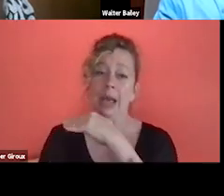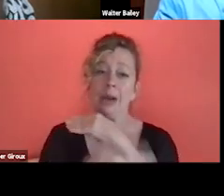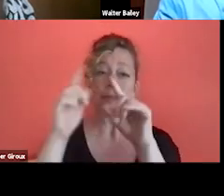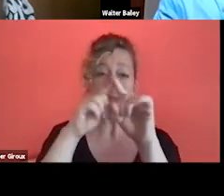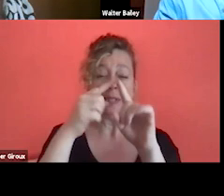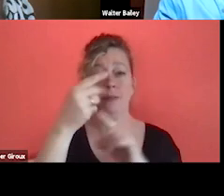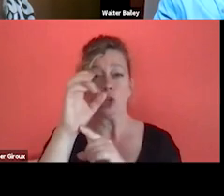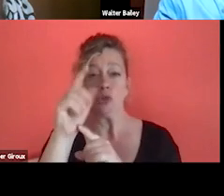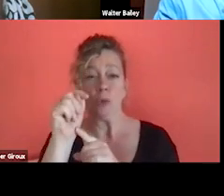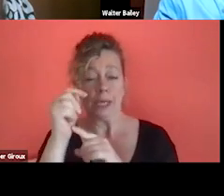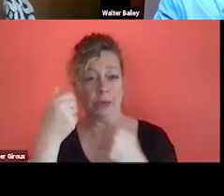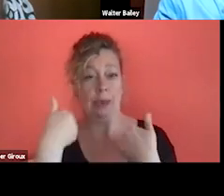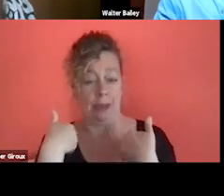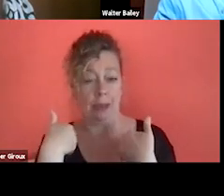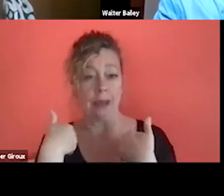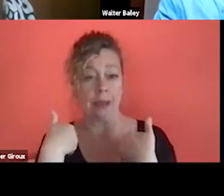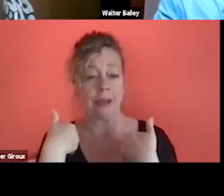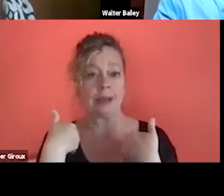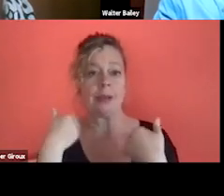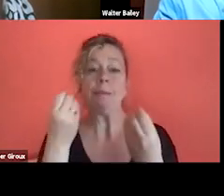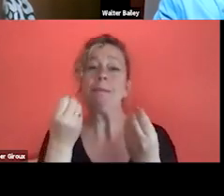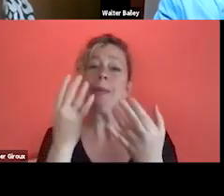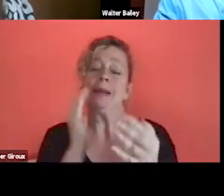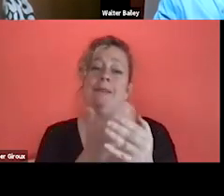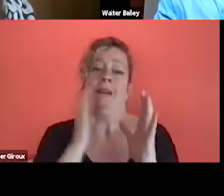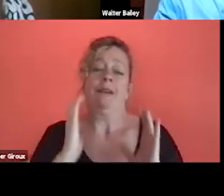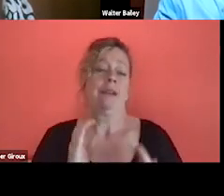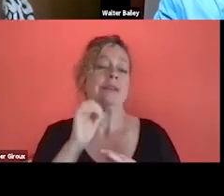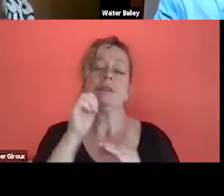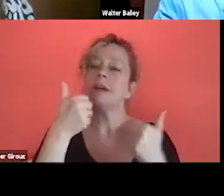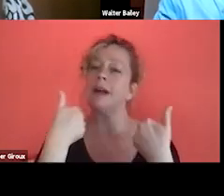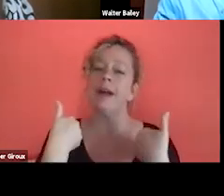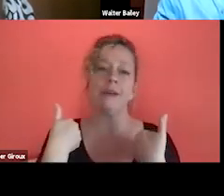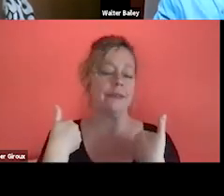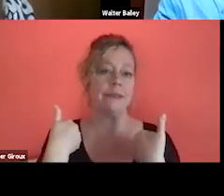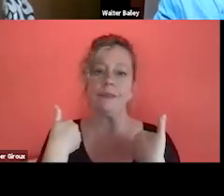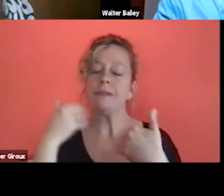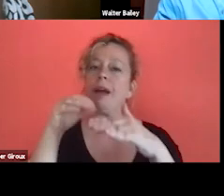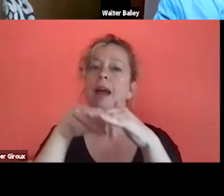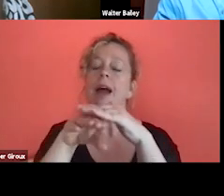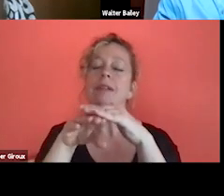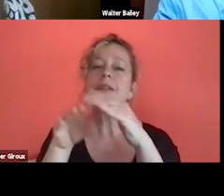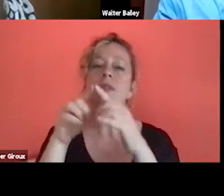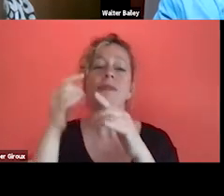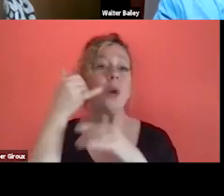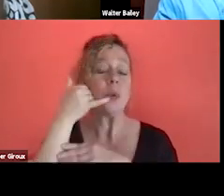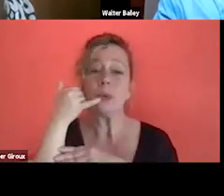Lo que hicimos, porque muchos de nuestros clientes no tenían acceso a teléfonos, ¿verdad?